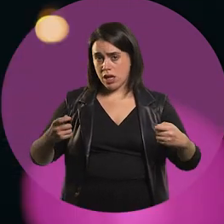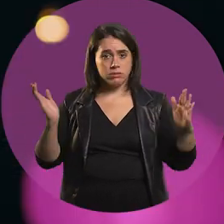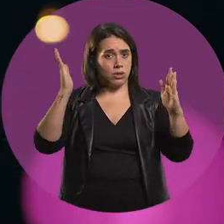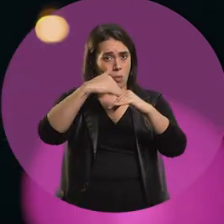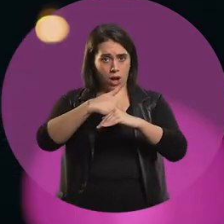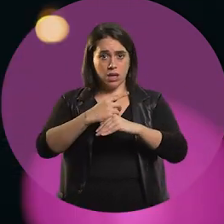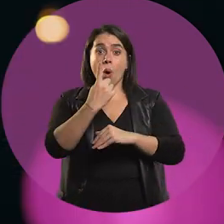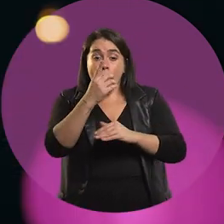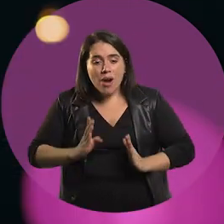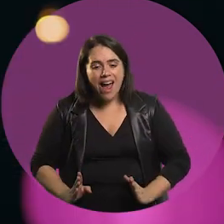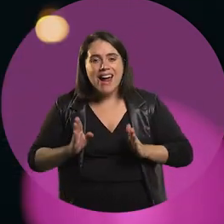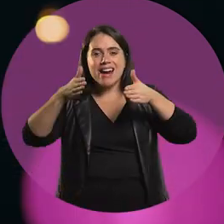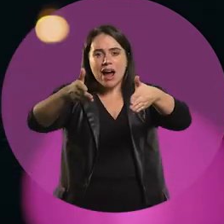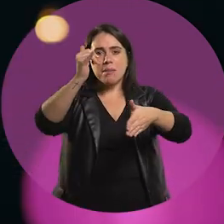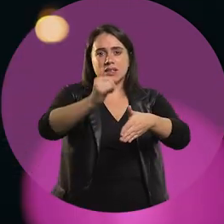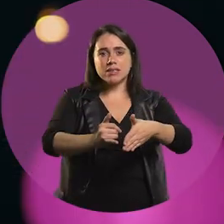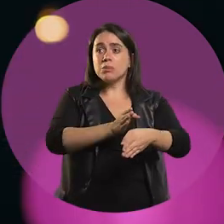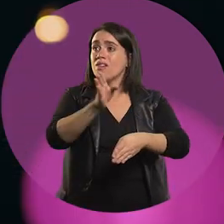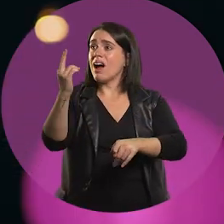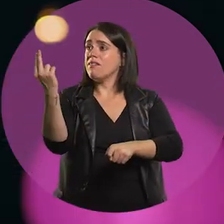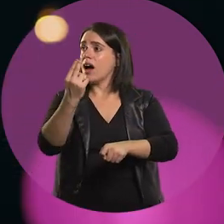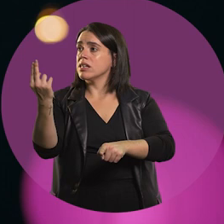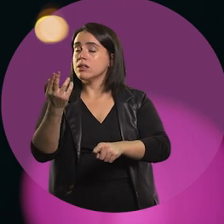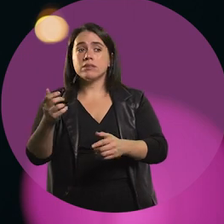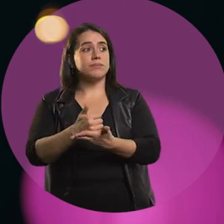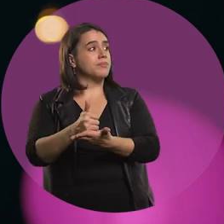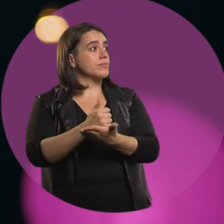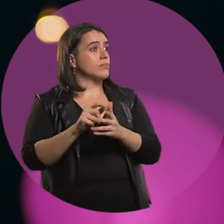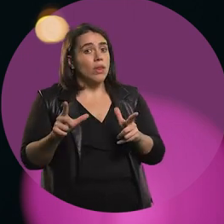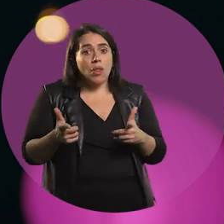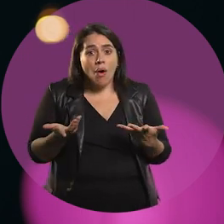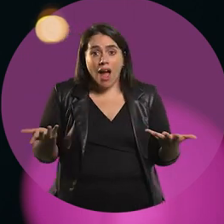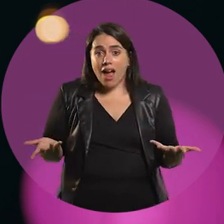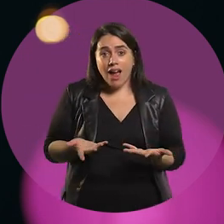porque tenías una rampa, perfecto. ¿Los baños, qué? Bien, gracias.